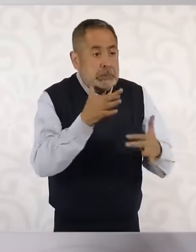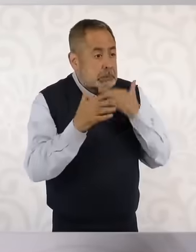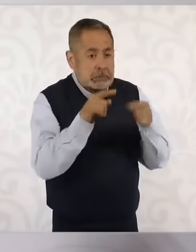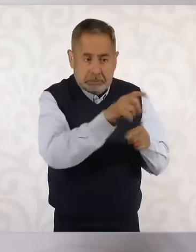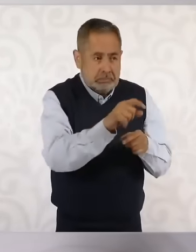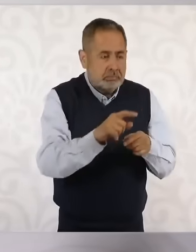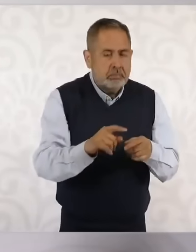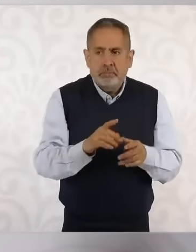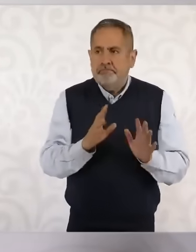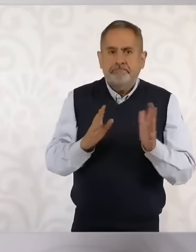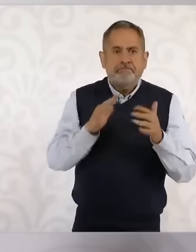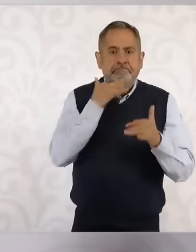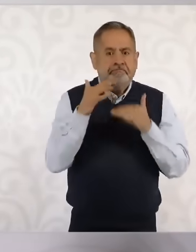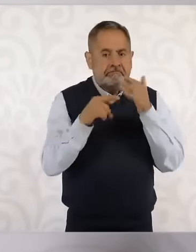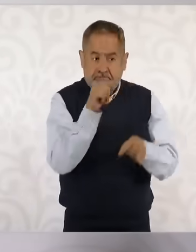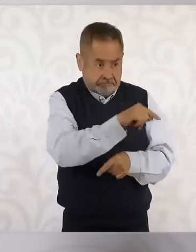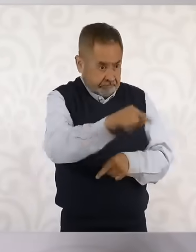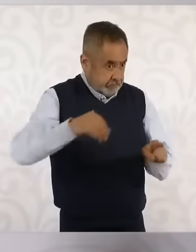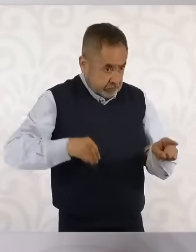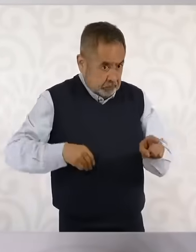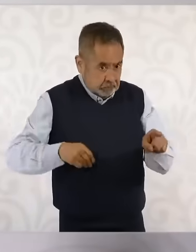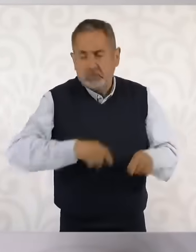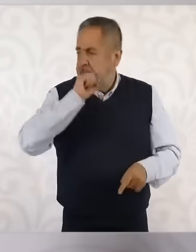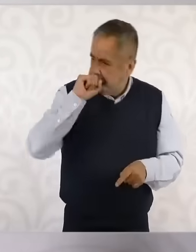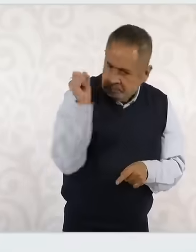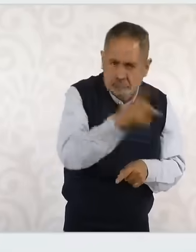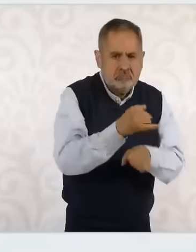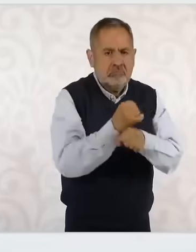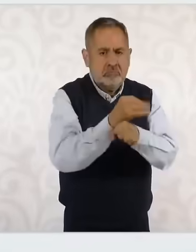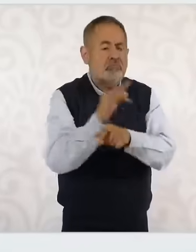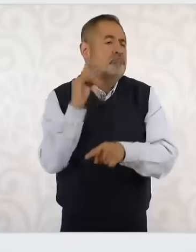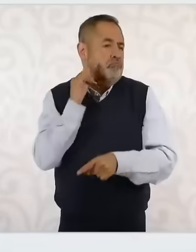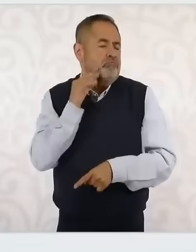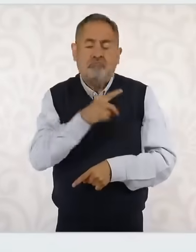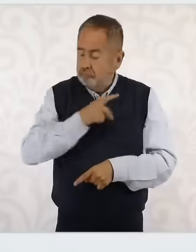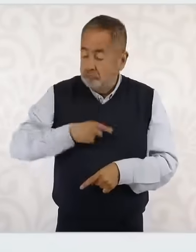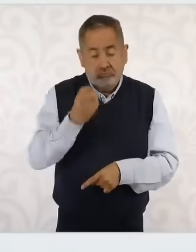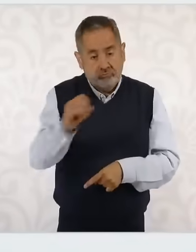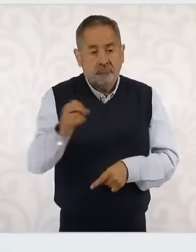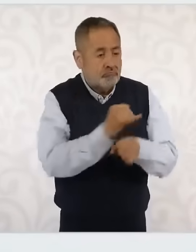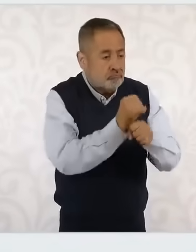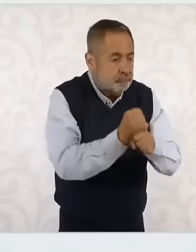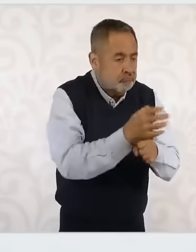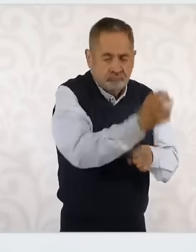esté involucrado, digamos, eh, la fiscalía debe investigarlo y llevarlo ante un juez.